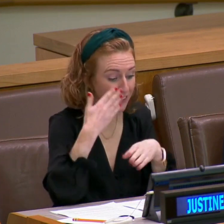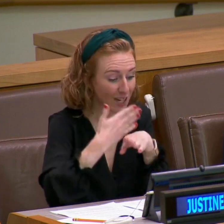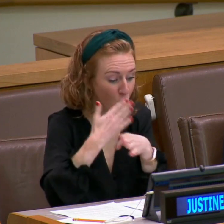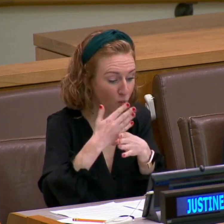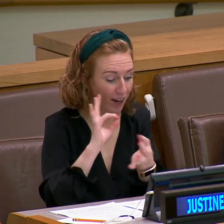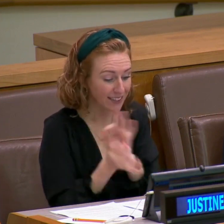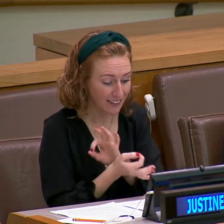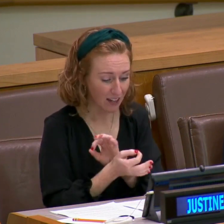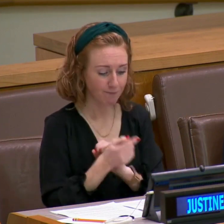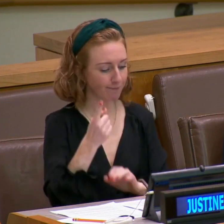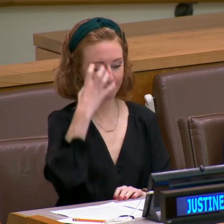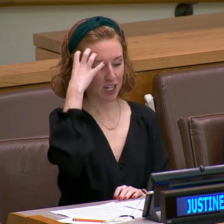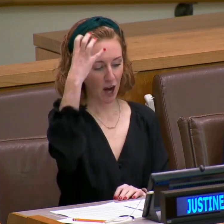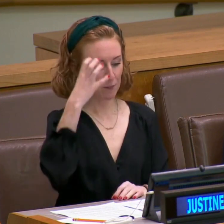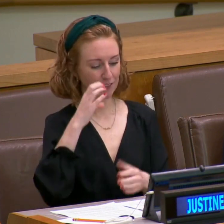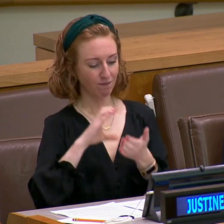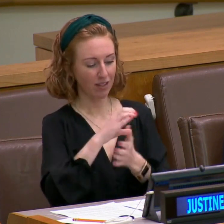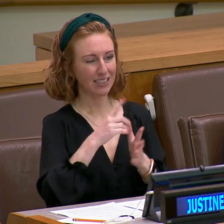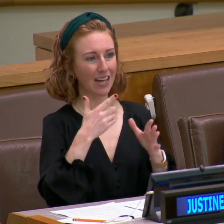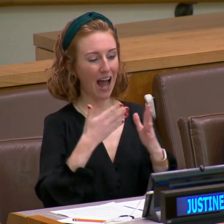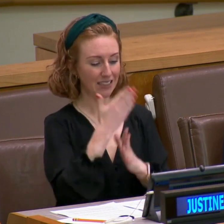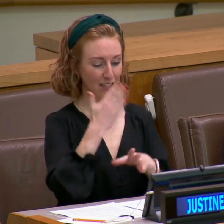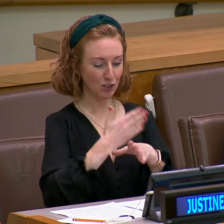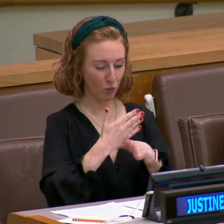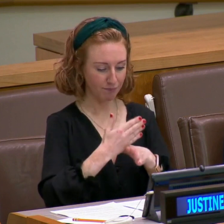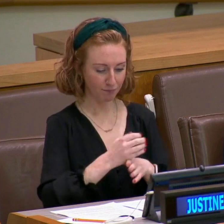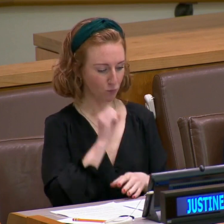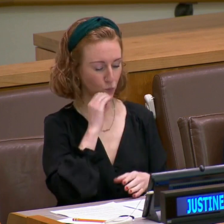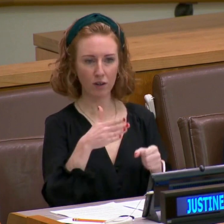realizan trabajos voluntarios no tienen derecho a la financiación del gobierno conocida como "Access to Work"